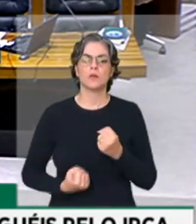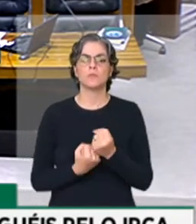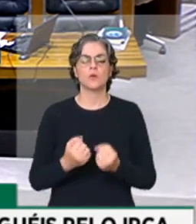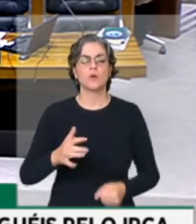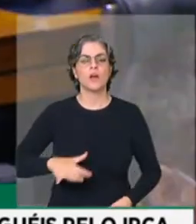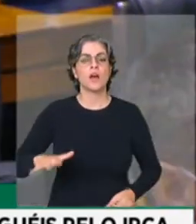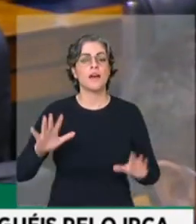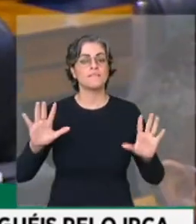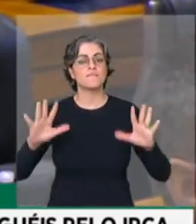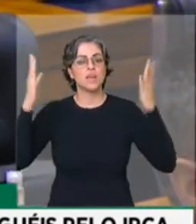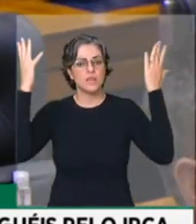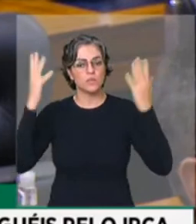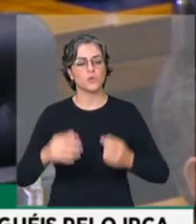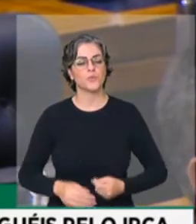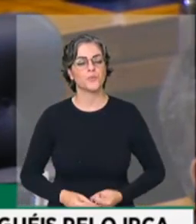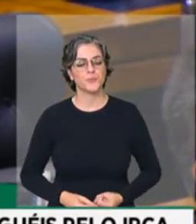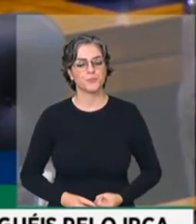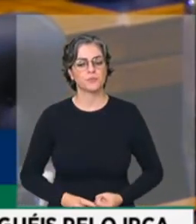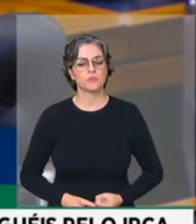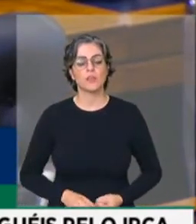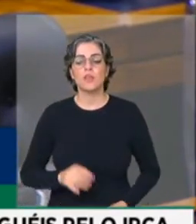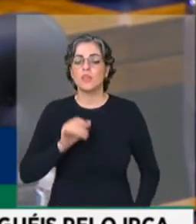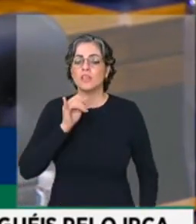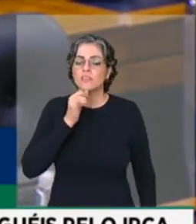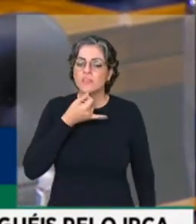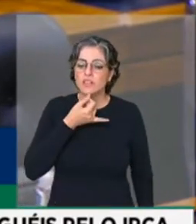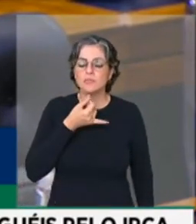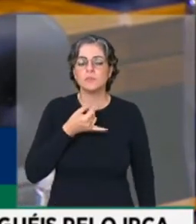SETOR DE EVENTOS E... INFELIZMENTE A GENTE ESTÁ COM UM ATRASO COM RELAÇÃO A ESSE SETOR. UM SETOR MUITO